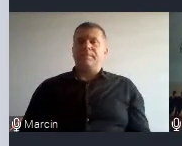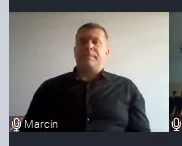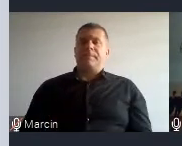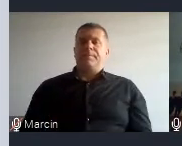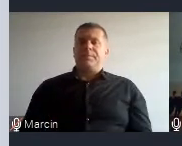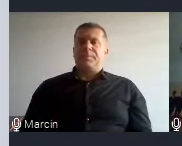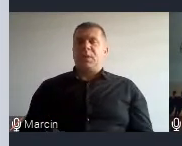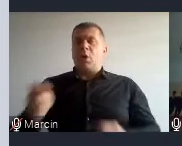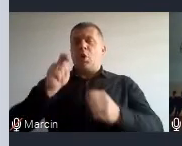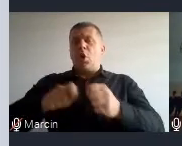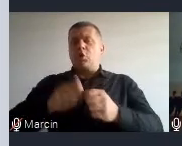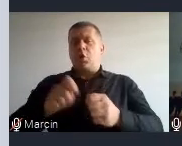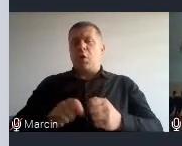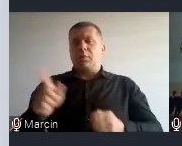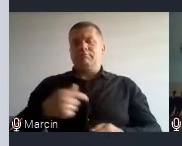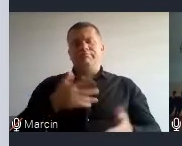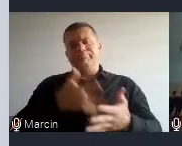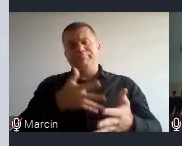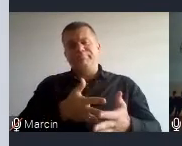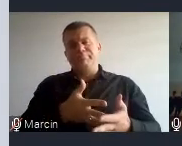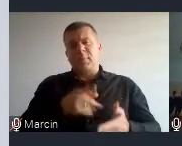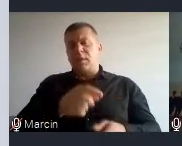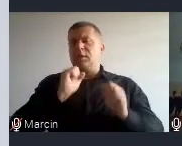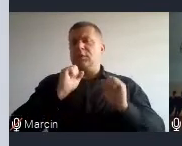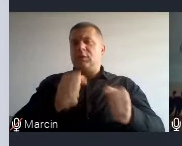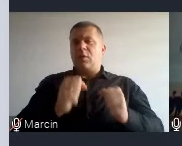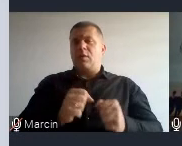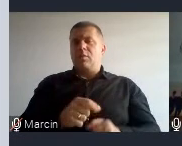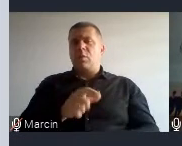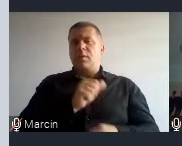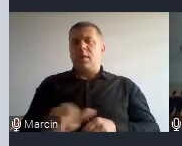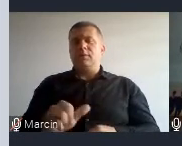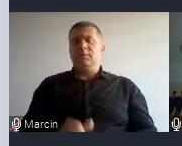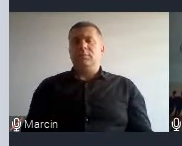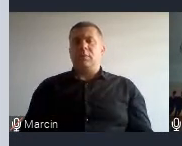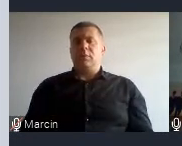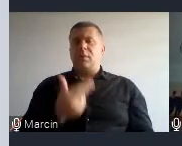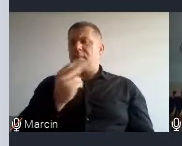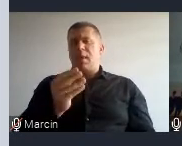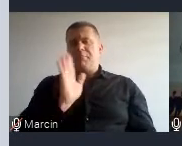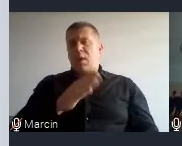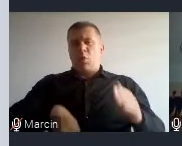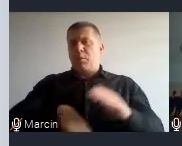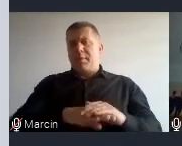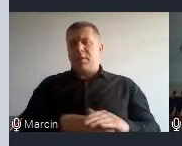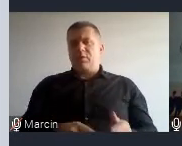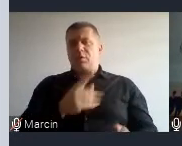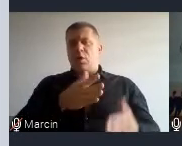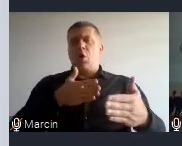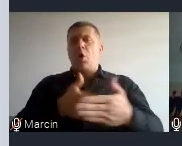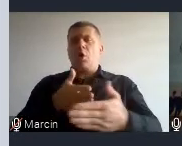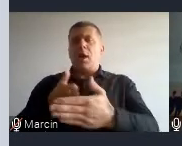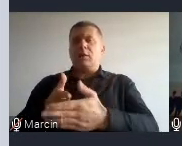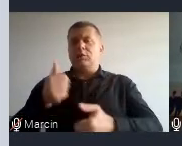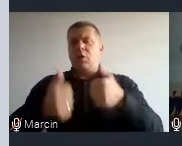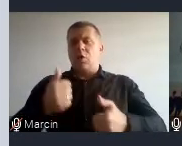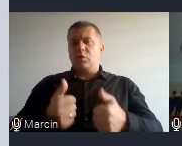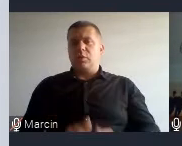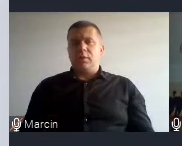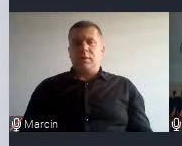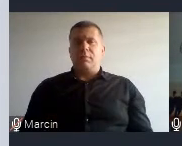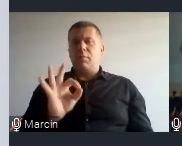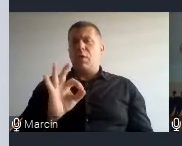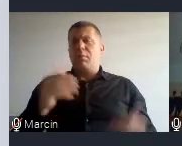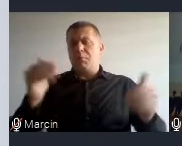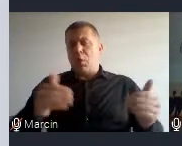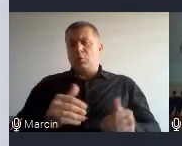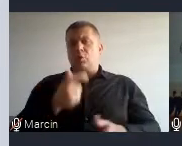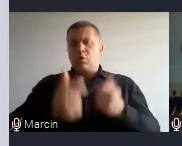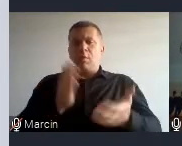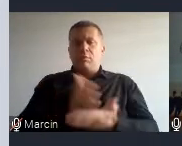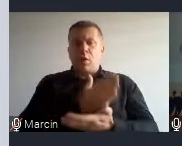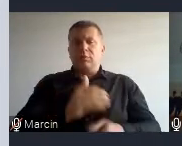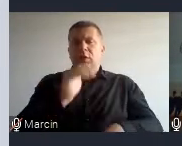Kontrolerzy zidentyfikowali takie działanie jak nieuprawnione ograniczane konkurencji, bo przecież moglibyśmy podzielić zamówienie na części,